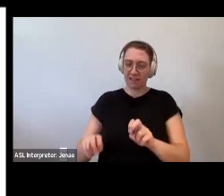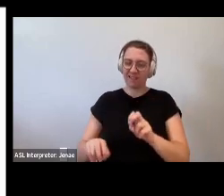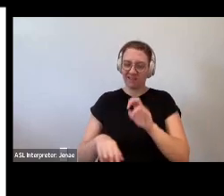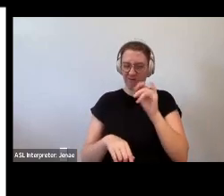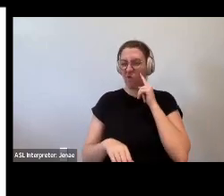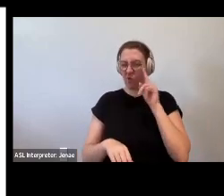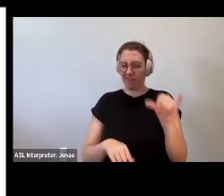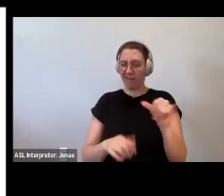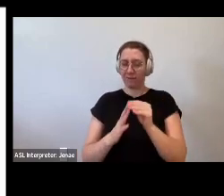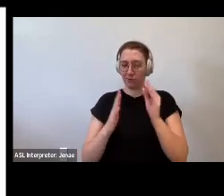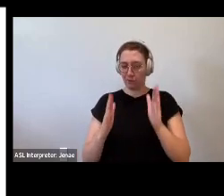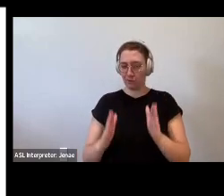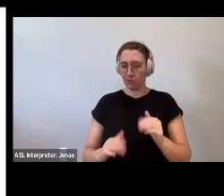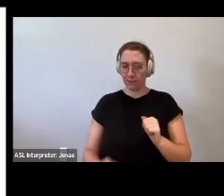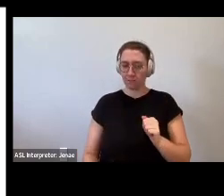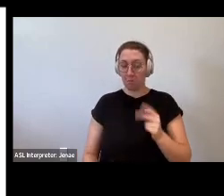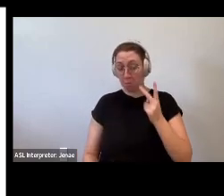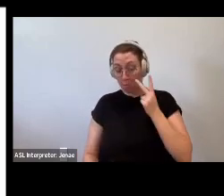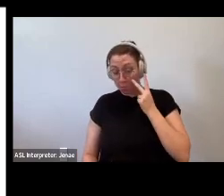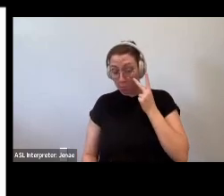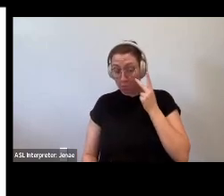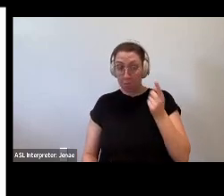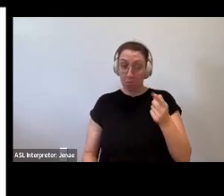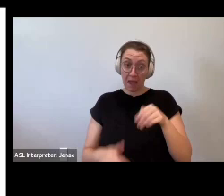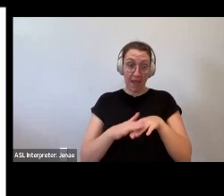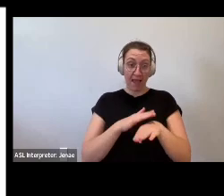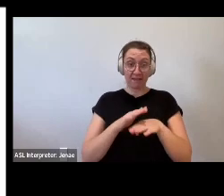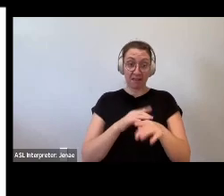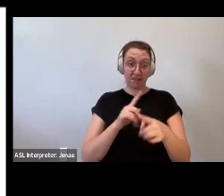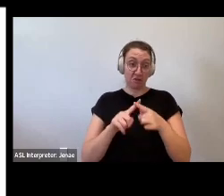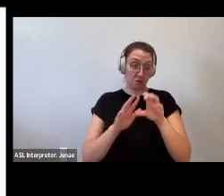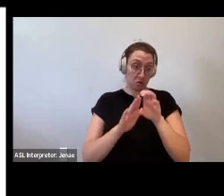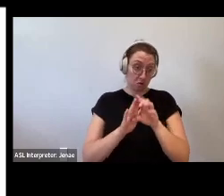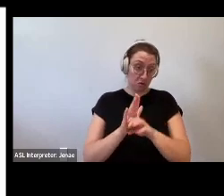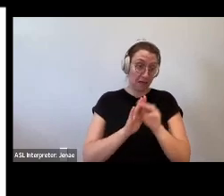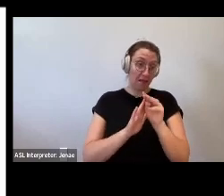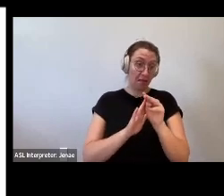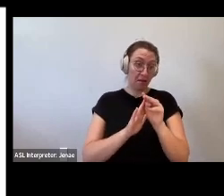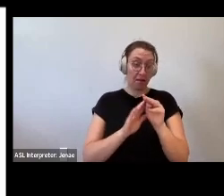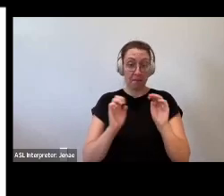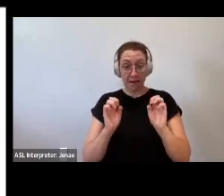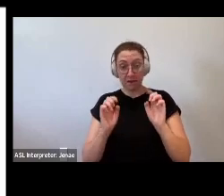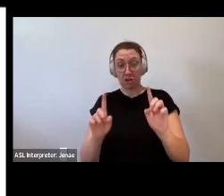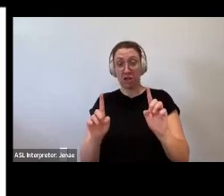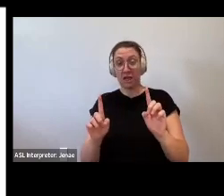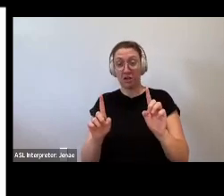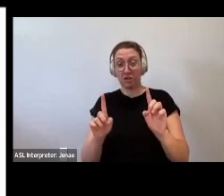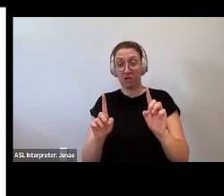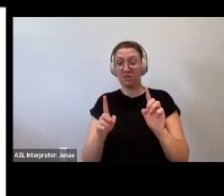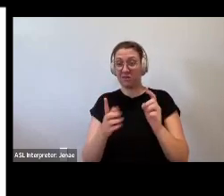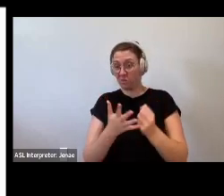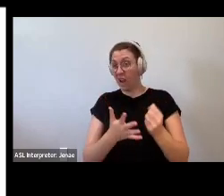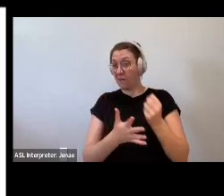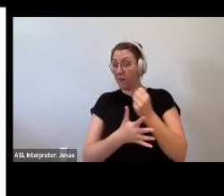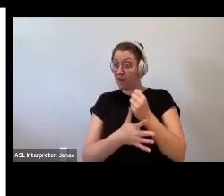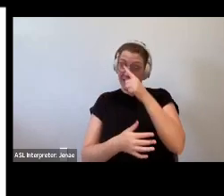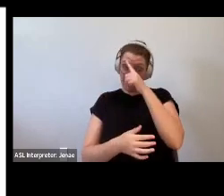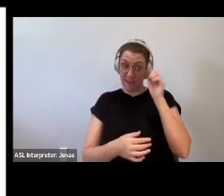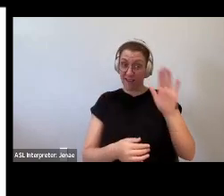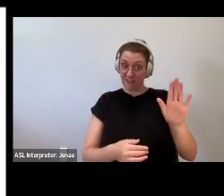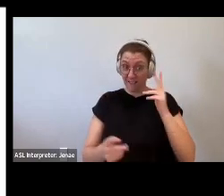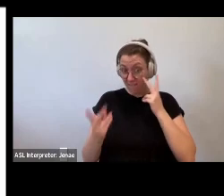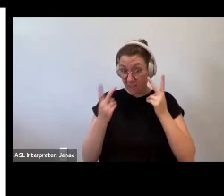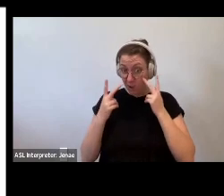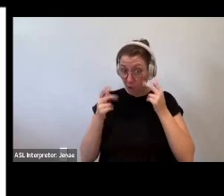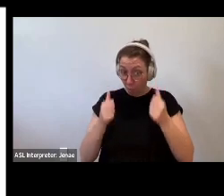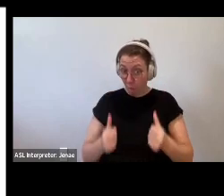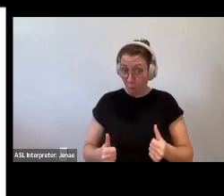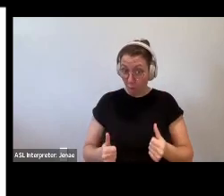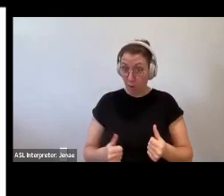determinar si su acceso al currículo y la educación se debe principalmente a su visión y, de ser así, si se